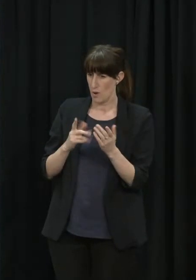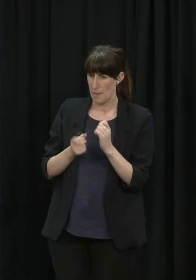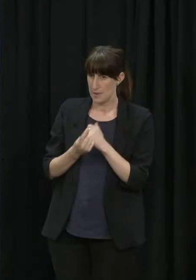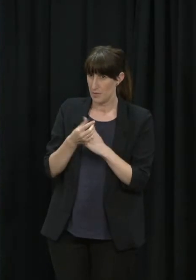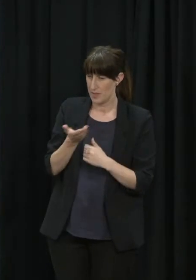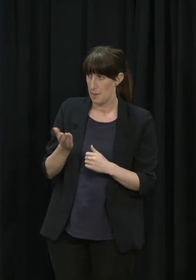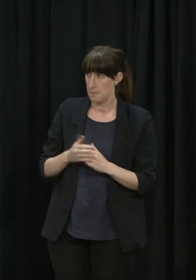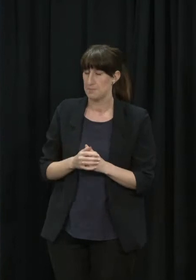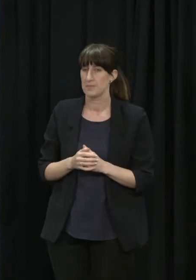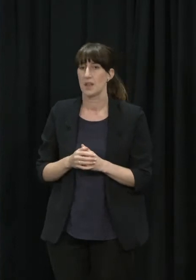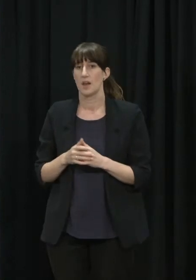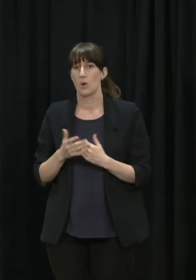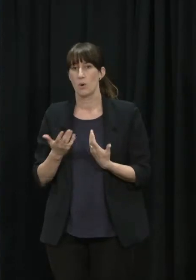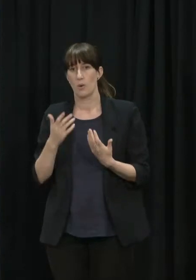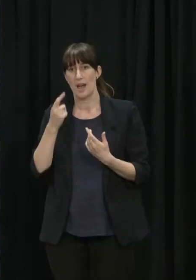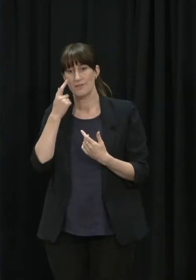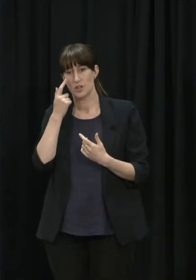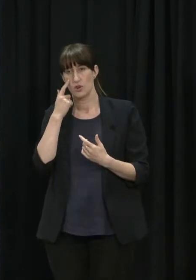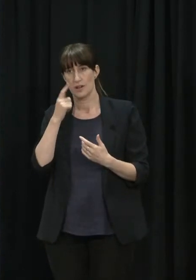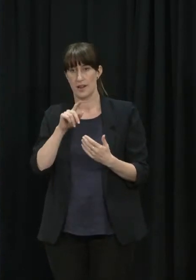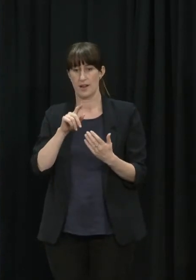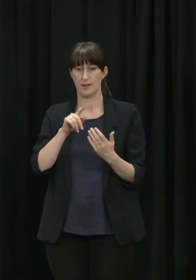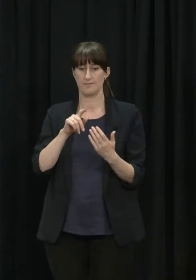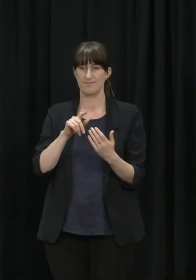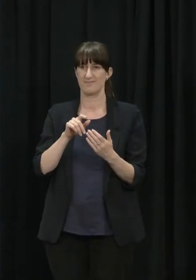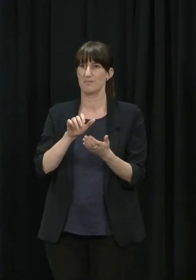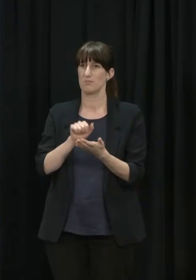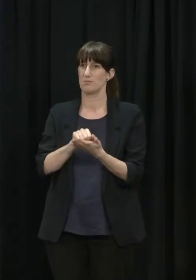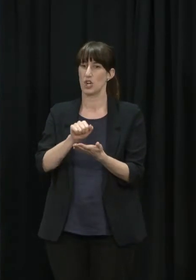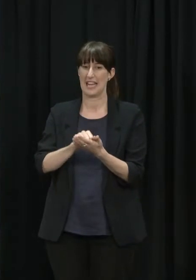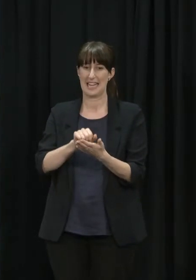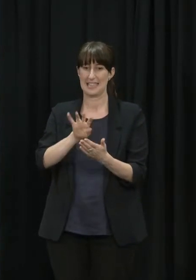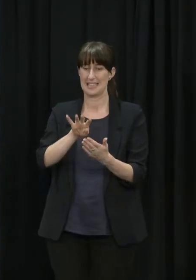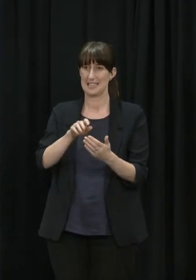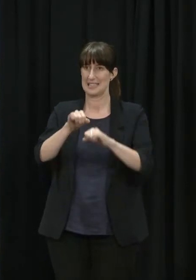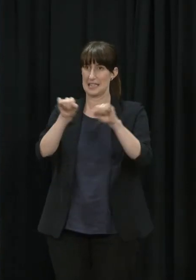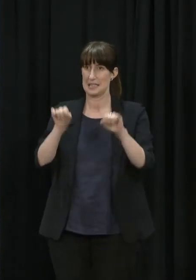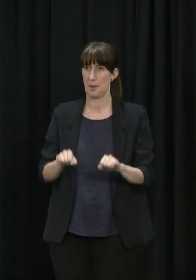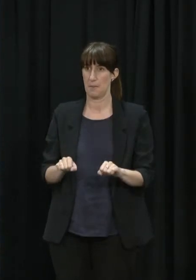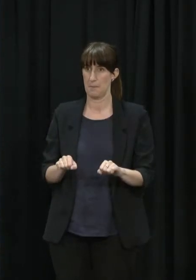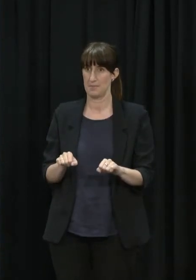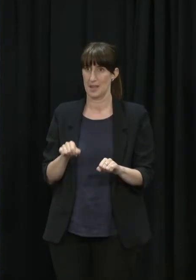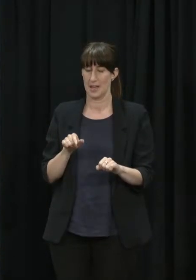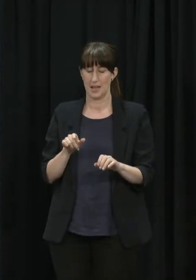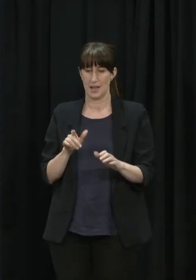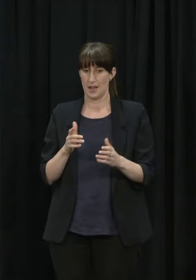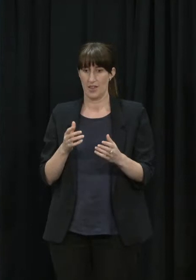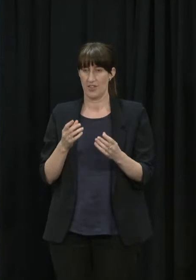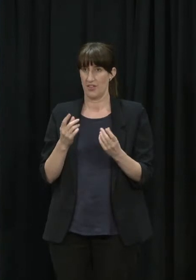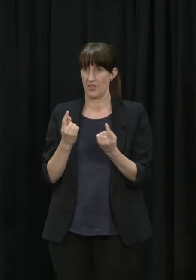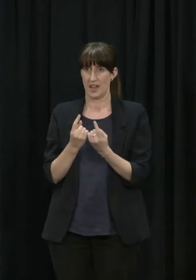Ka whai whakaaro nui ki nga kapa hakinakina e hoki mai ana ki te kainga te mutunga o Hanuere ki te timatanga o Pepuere?